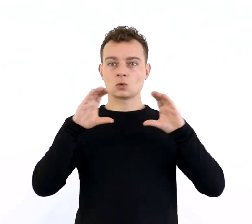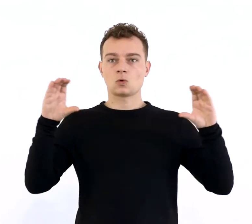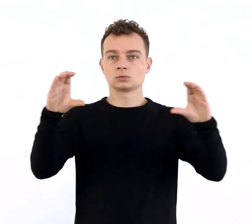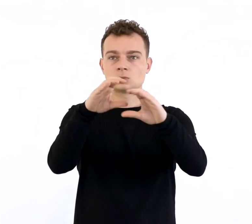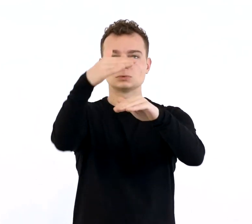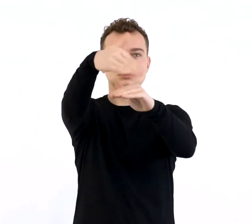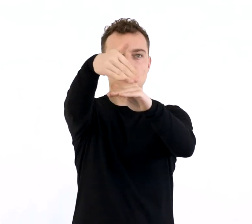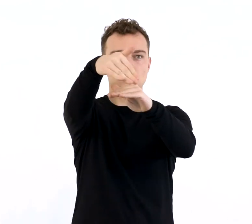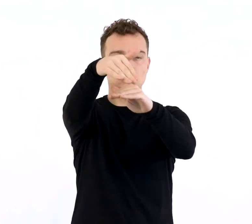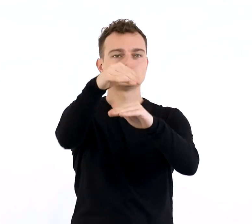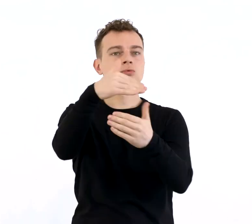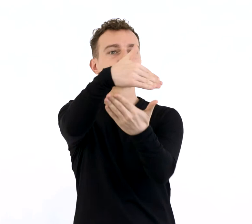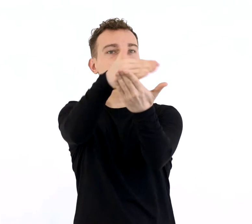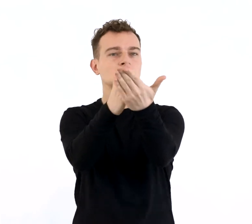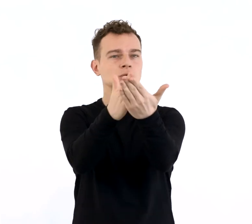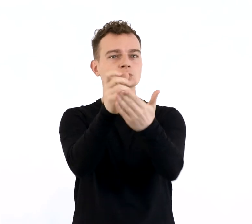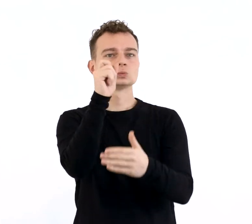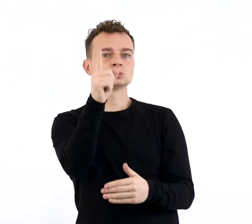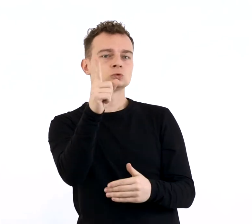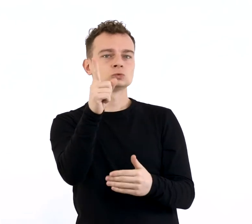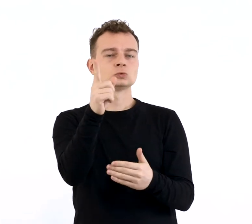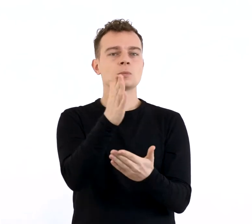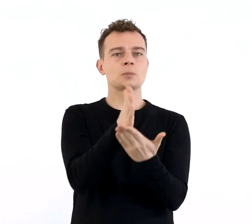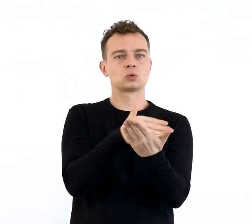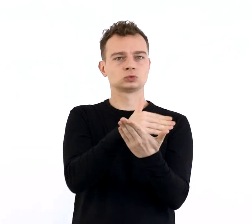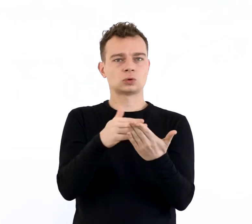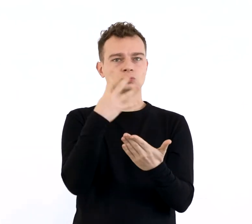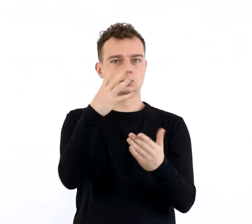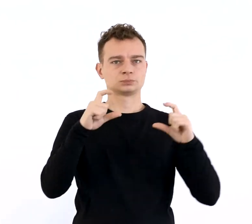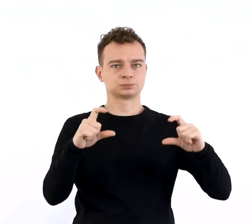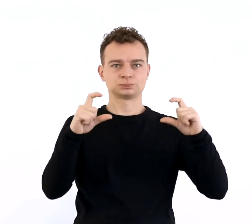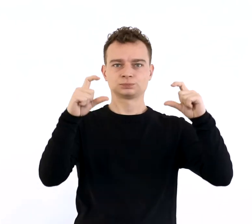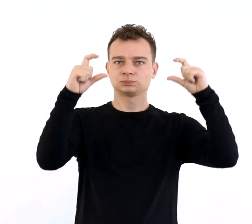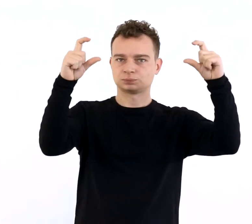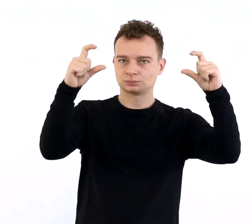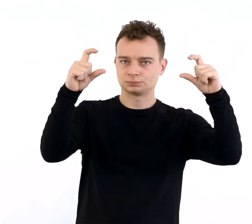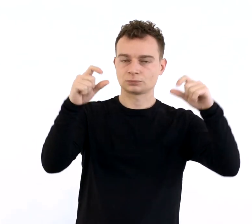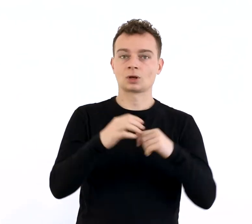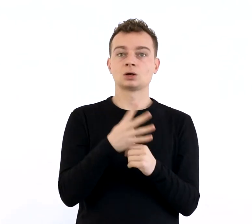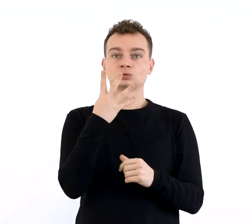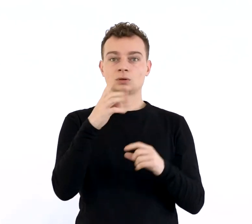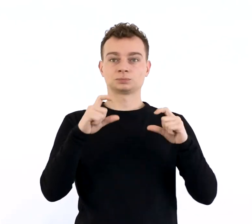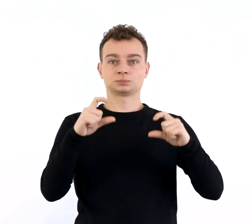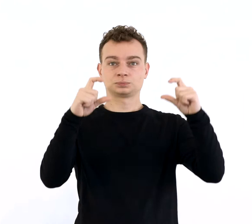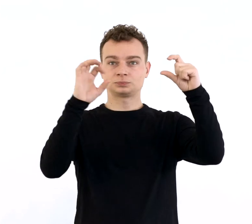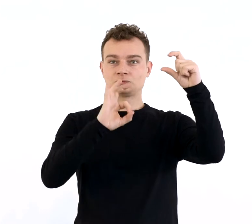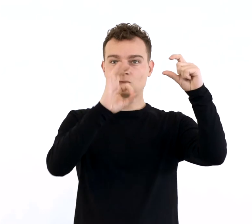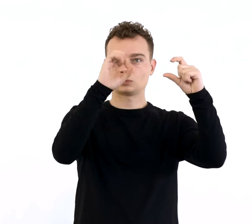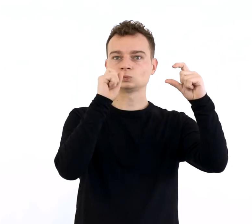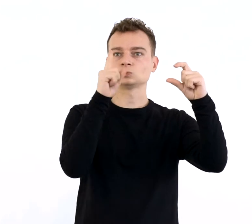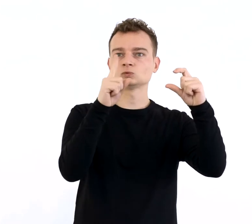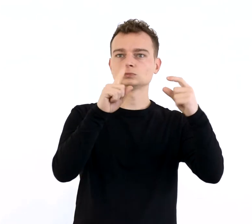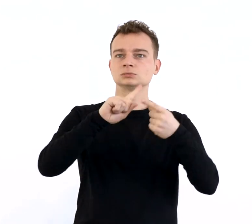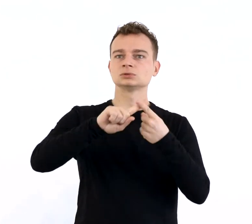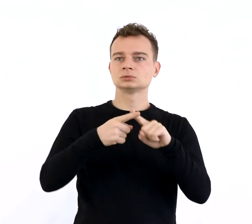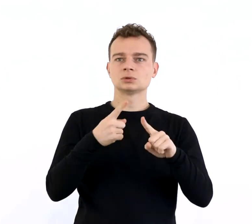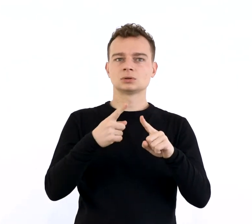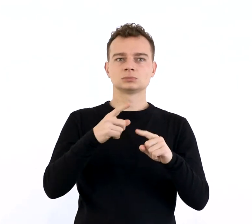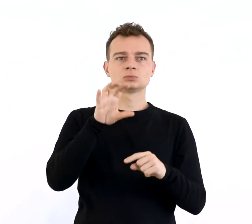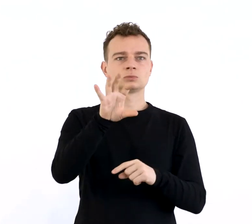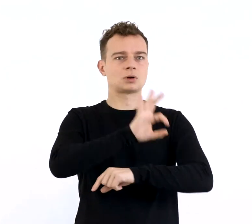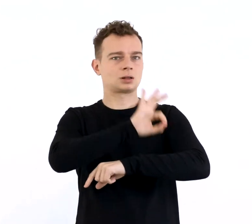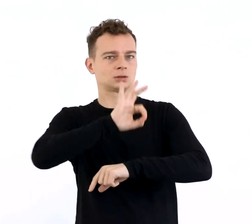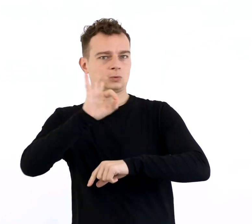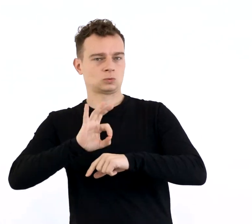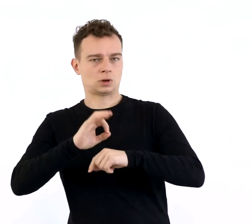W czterokondygnacyjnym podziale zewnętrznej części budynku zastosowano spiętrzenie stylów architektonicznych